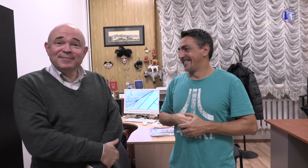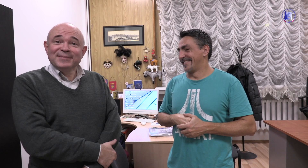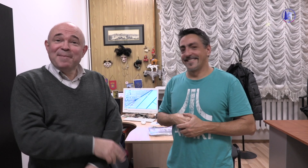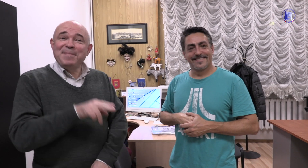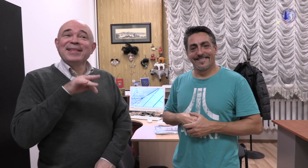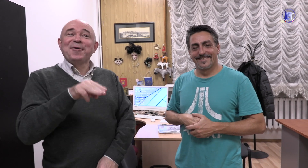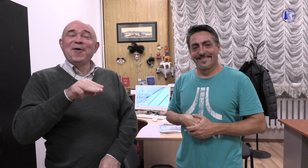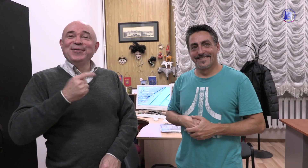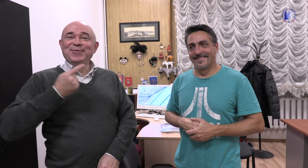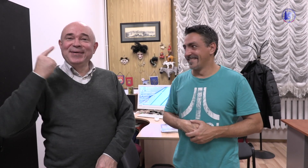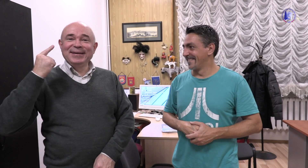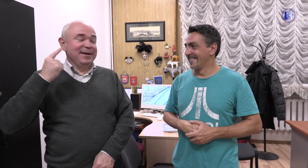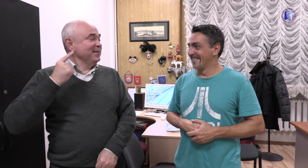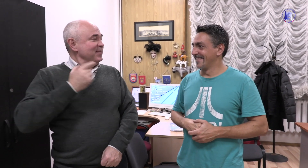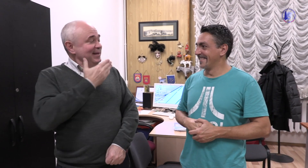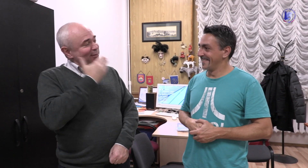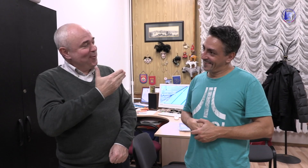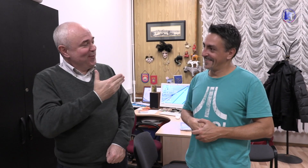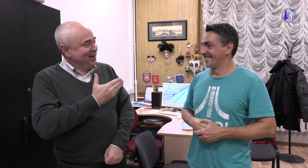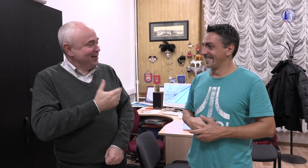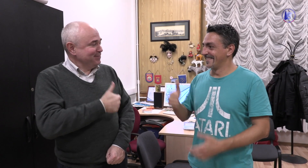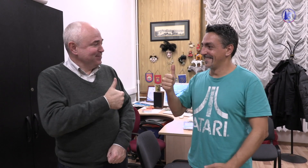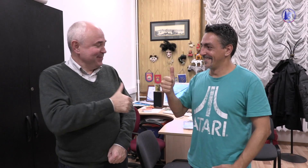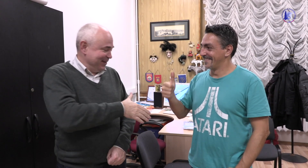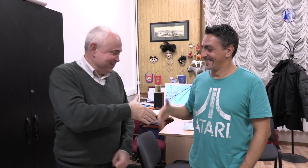Патриот глухих… Спасибо!